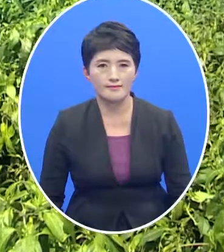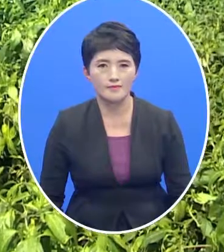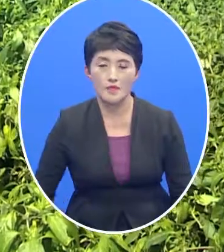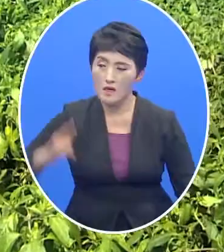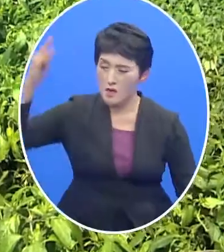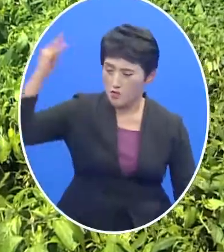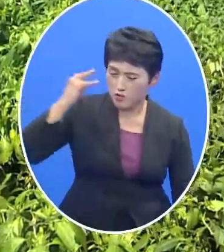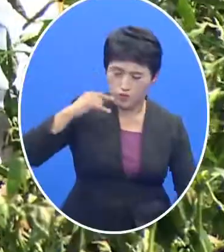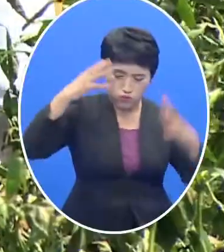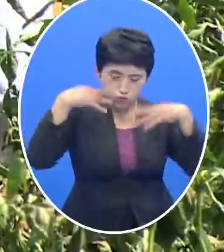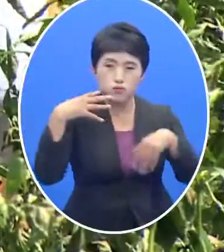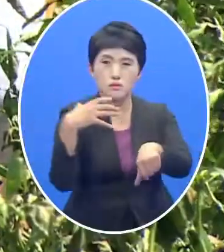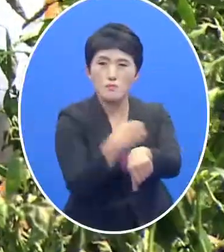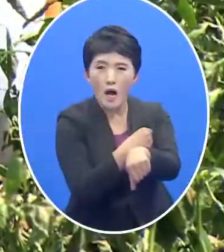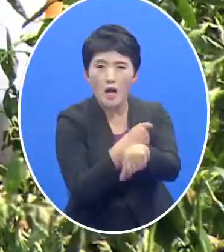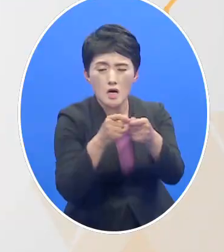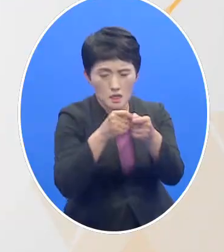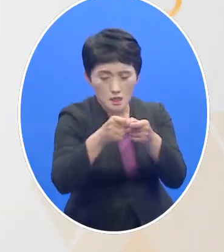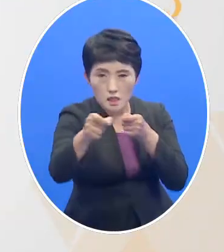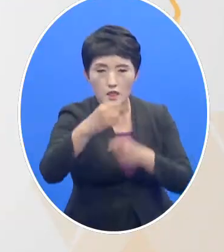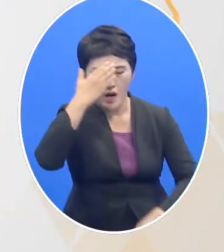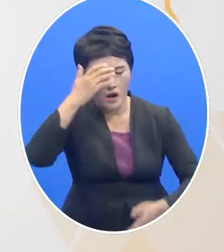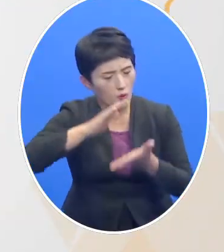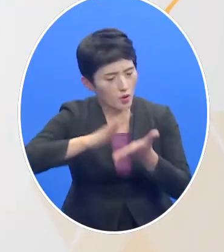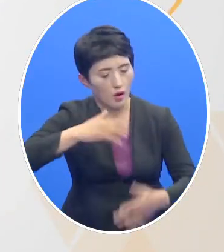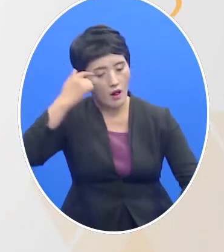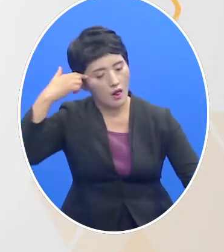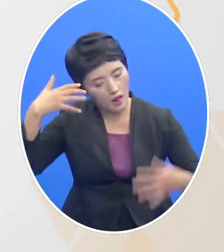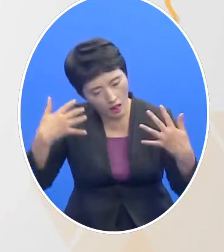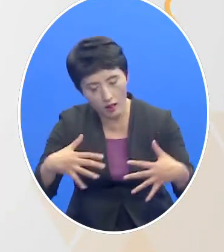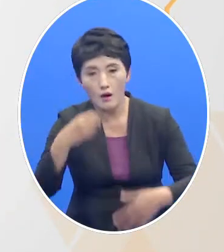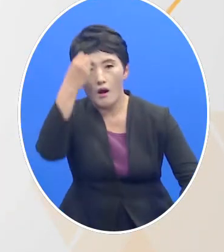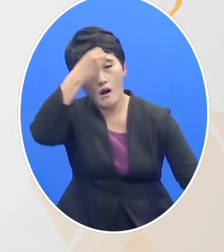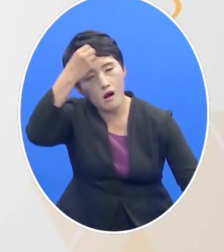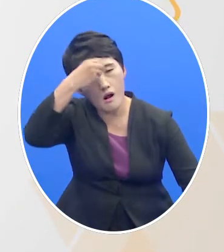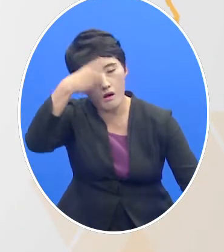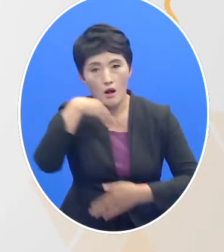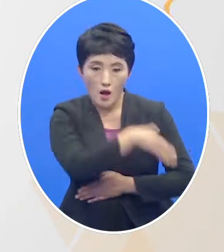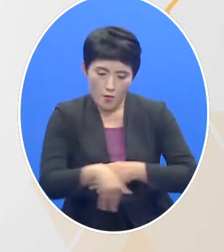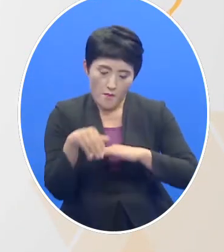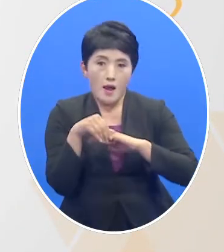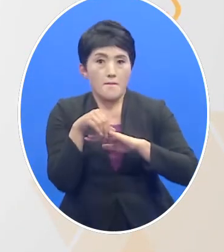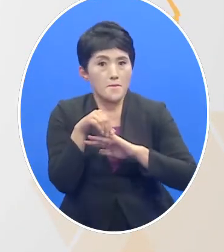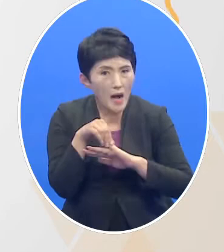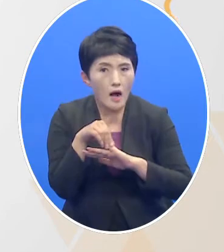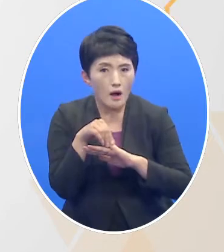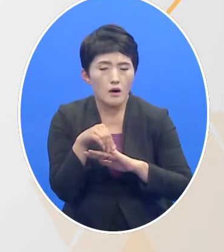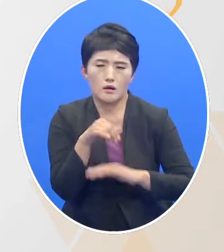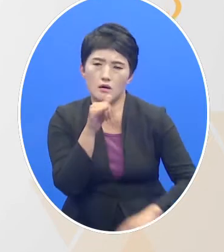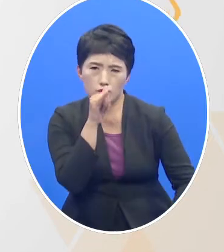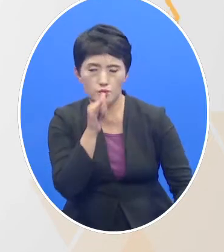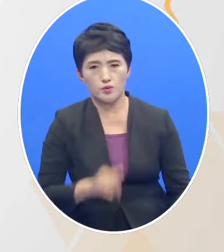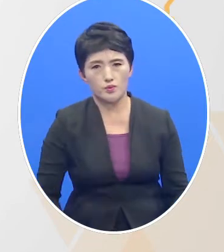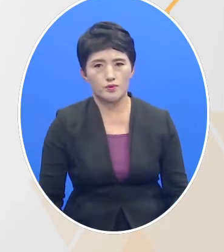폭염에 장시간 노출될 경우 고열, 의식저하, 어지러움, 근육경련 등의 증상이 나타날 수 있으며